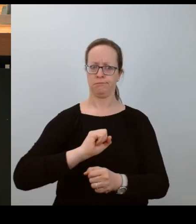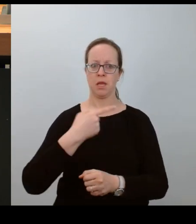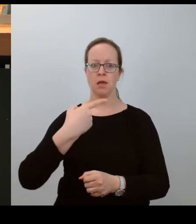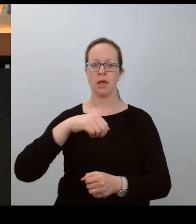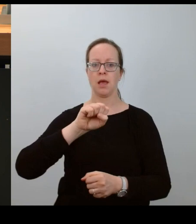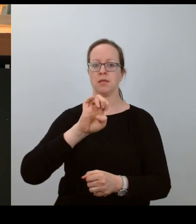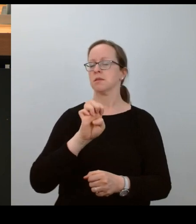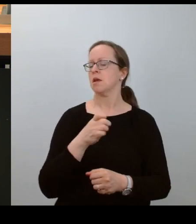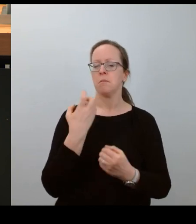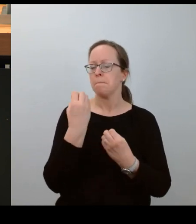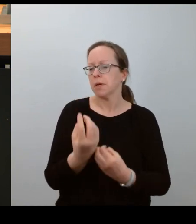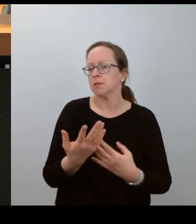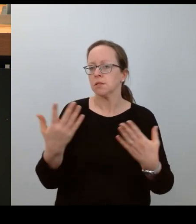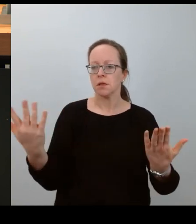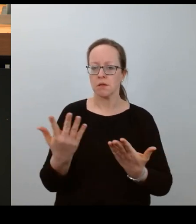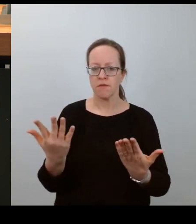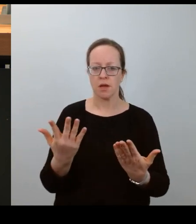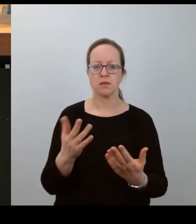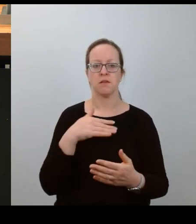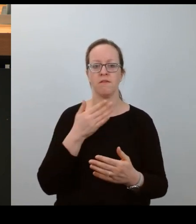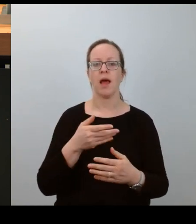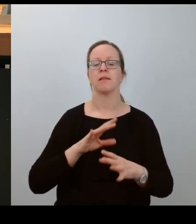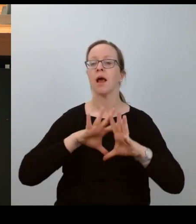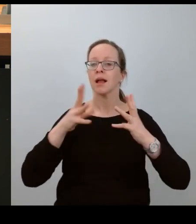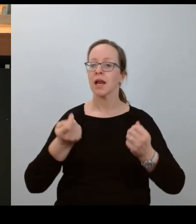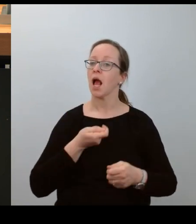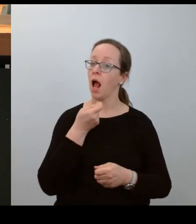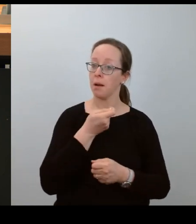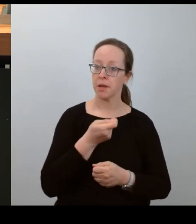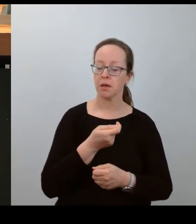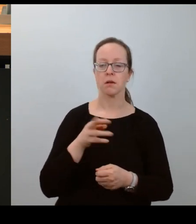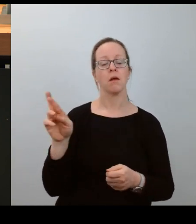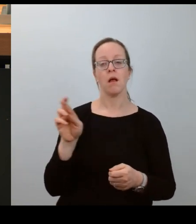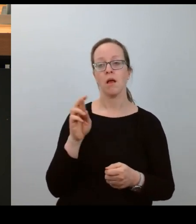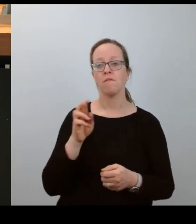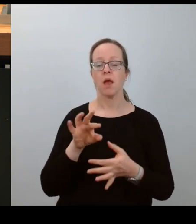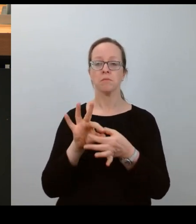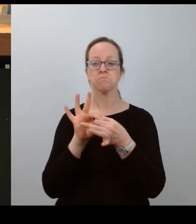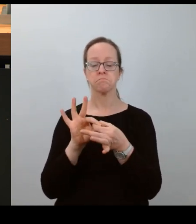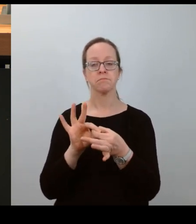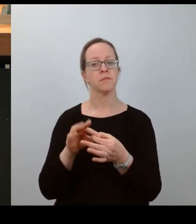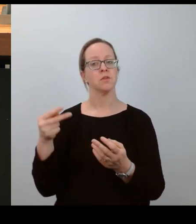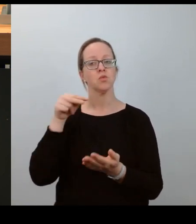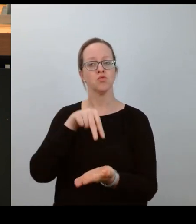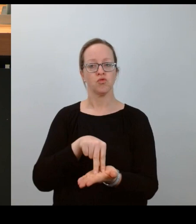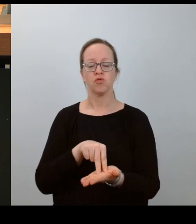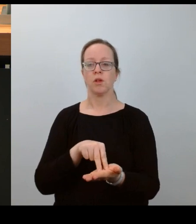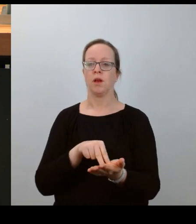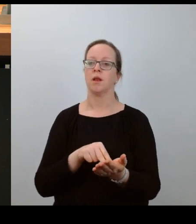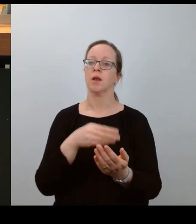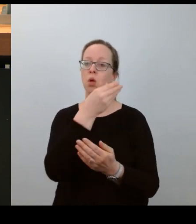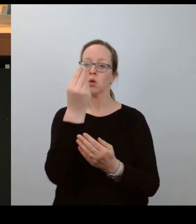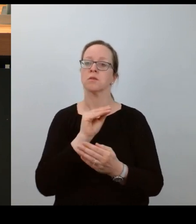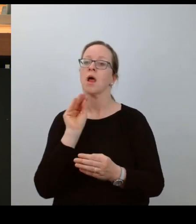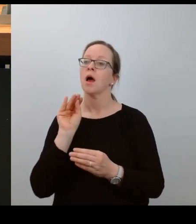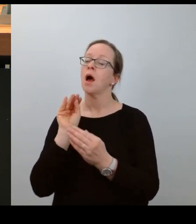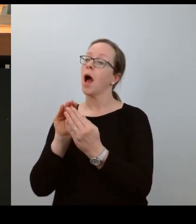Und auf unsere Nachfragen in den Haushaltsberatungen reagierte der Senat mit sehr kurzer Lunte und